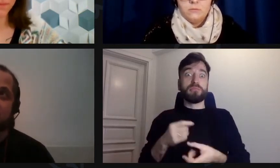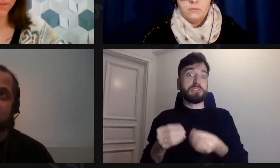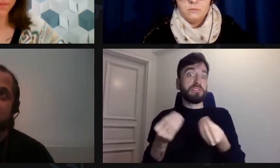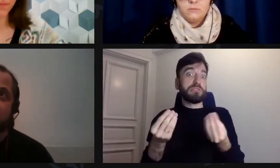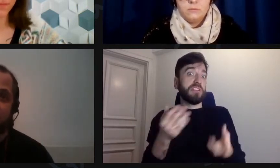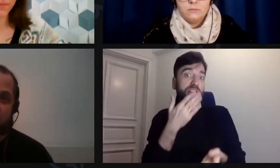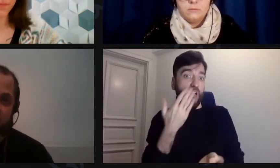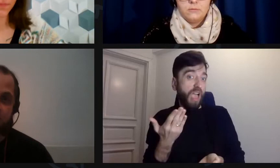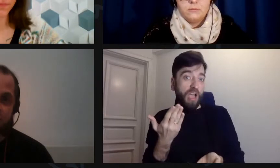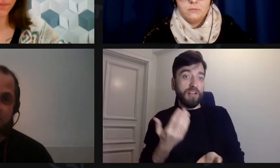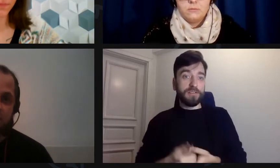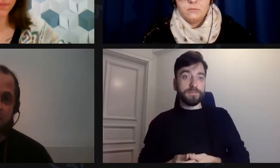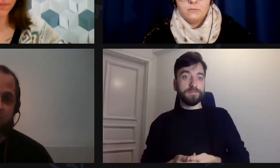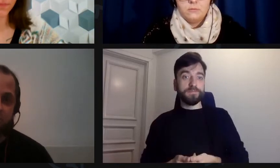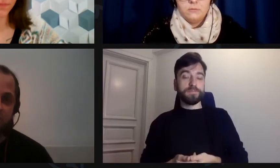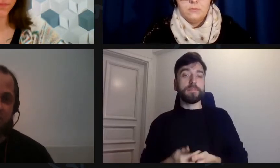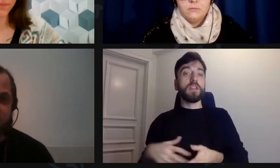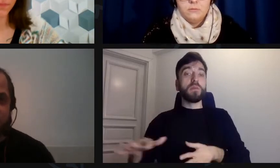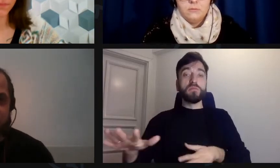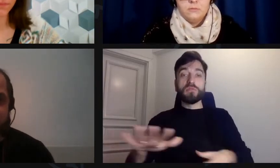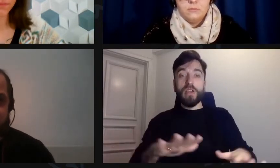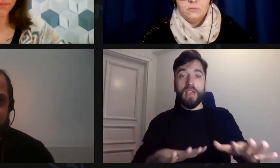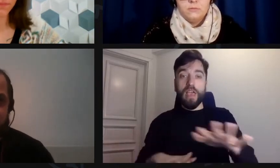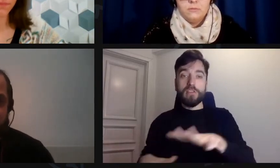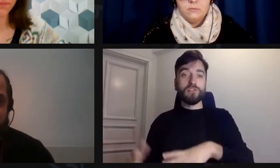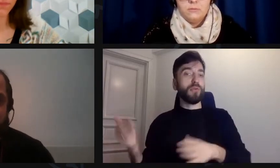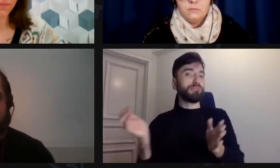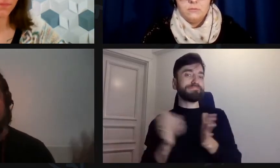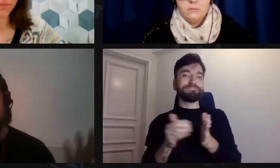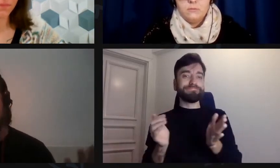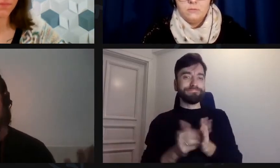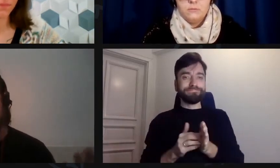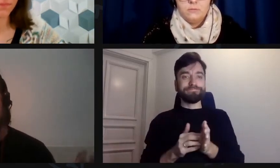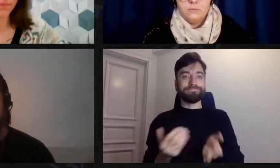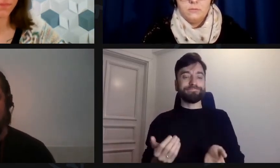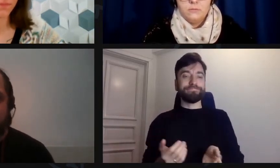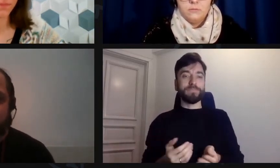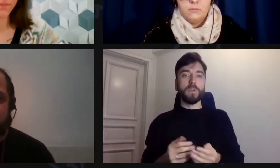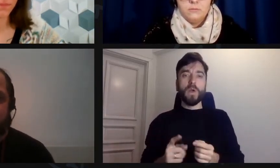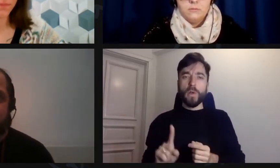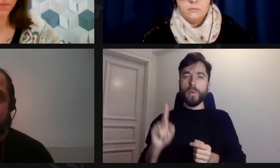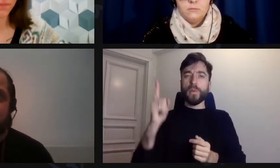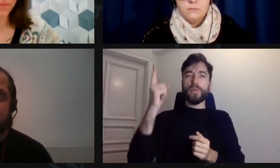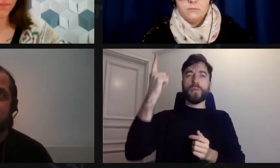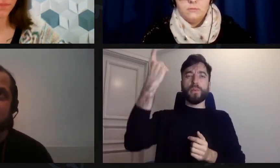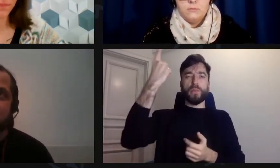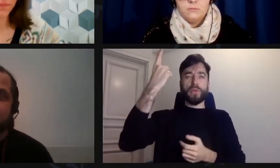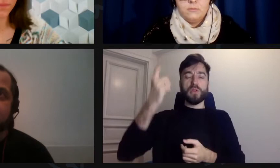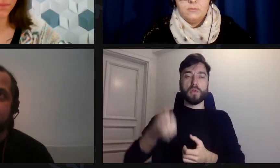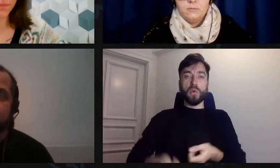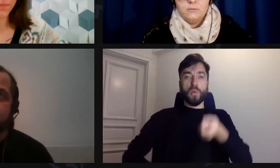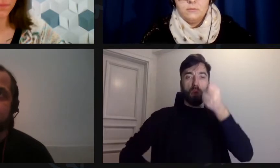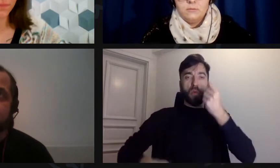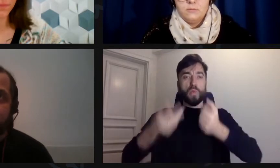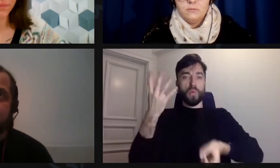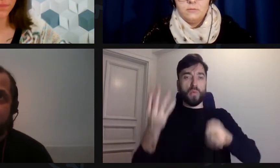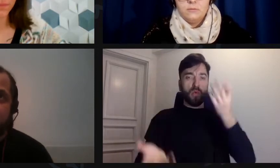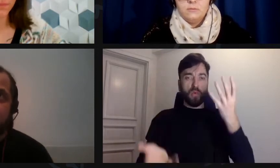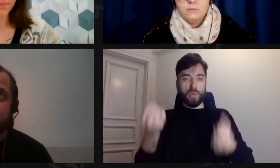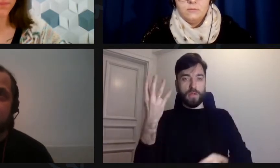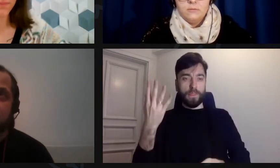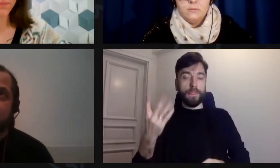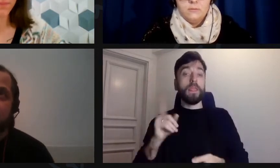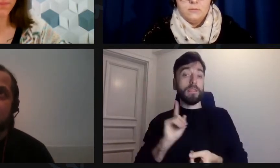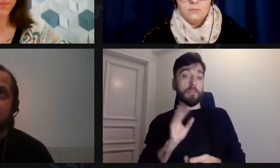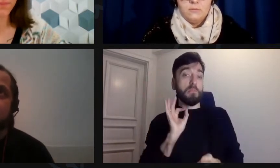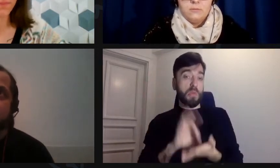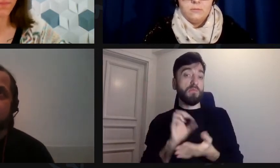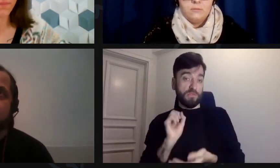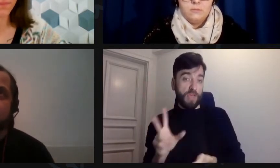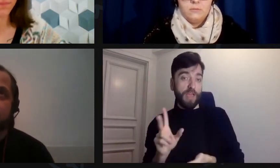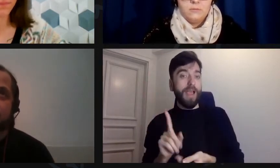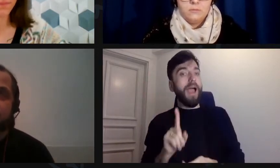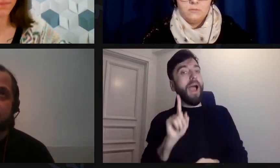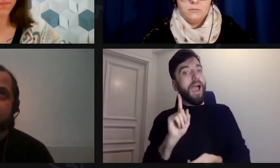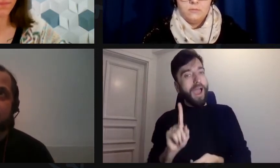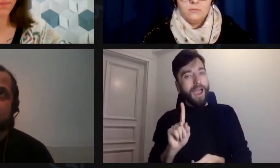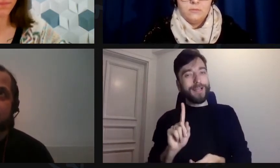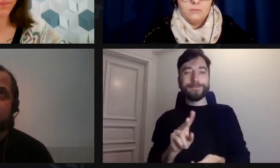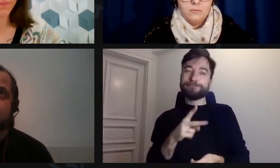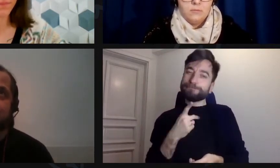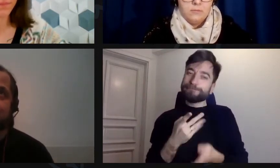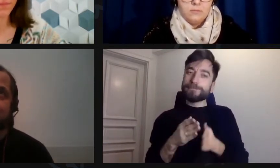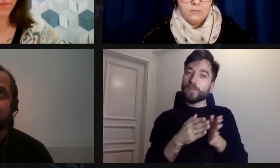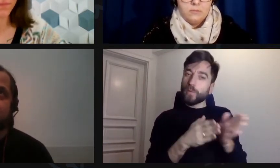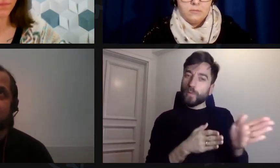tak jak przestrzeń, jest ona potrzebna by rzucać, i tak jest na pewno, ale jednocześnie myślę sobie,